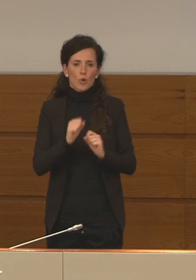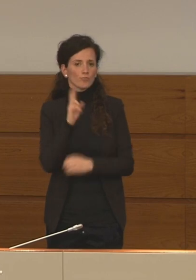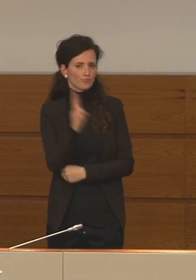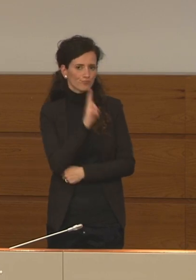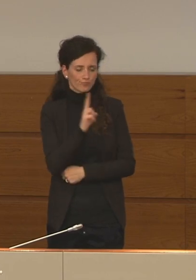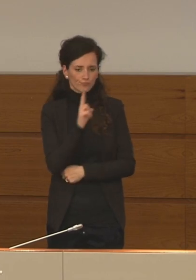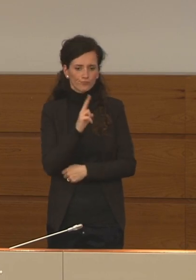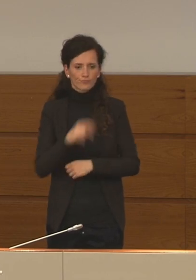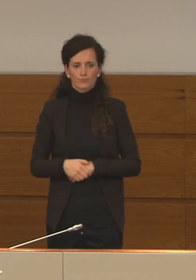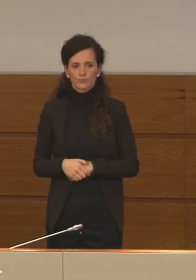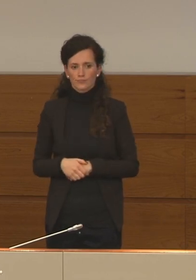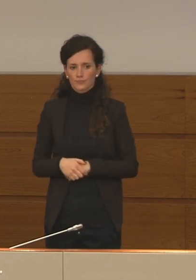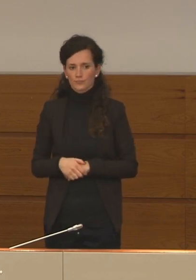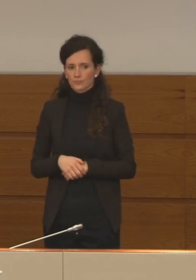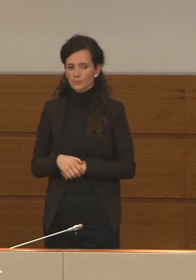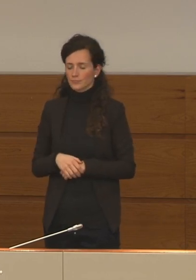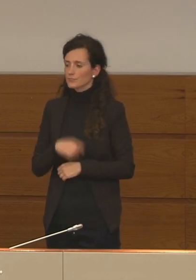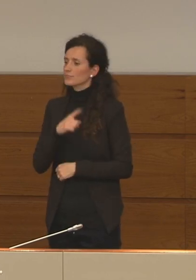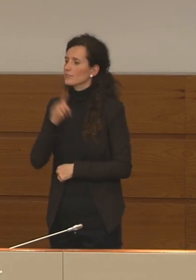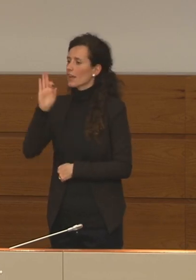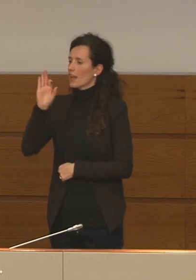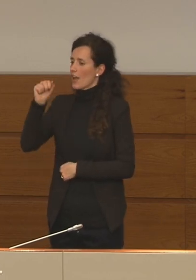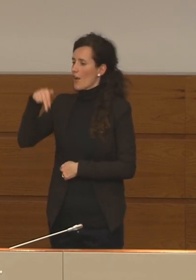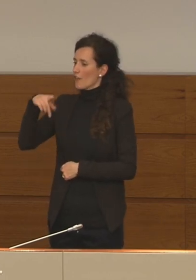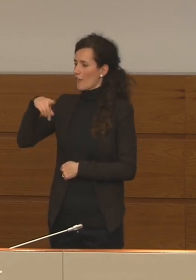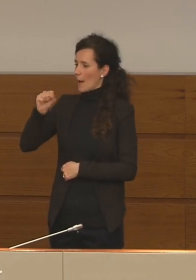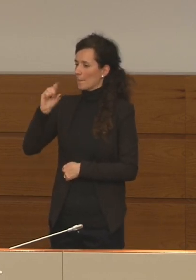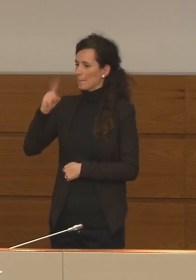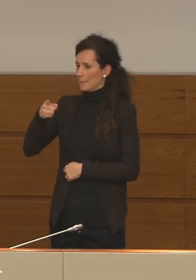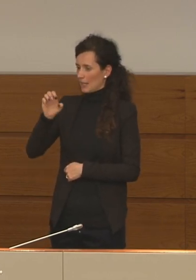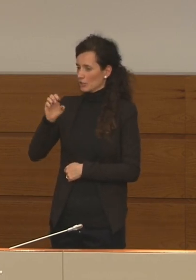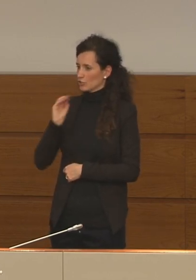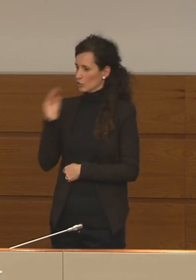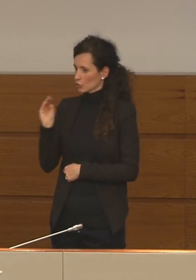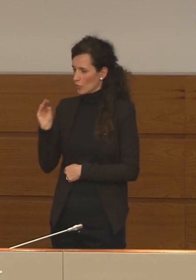(domanda giornalista) Buonasera Marco Villaci Fanpage, riallacciandomi a quello che diceva adesso